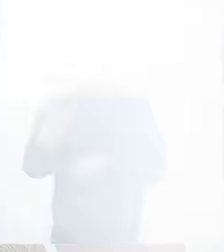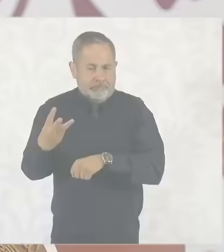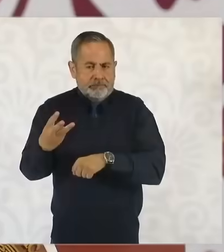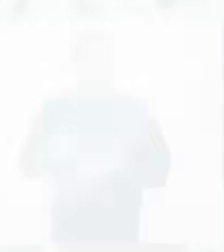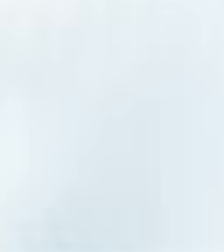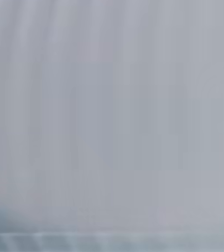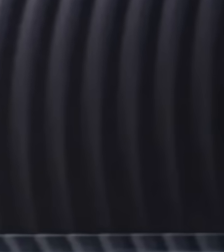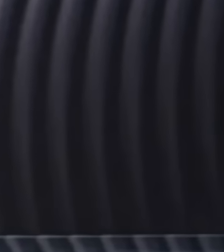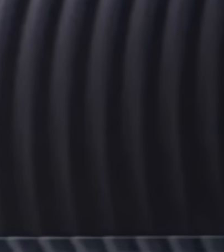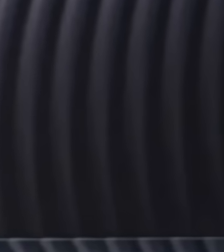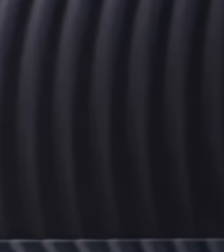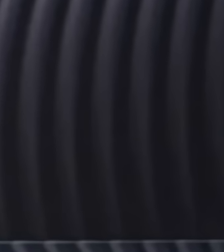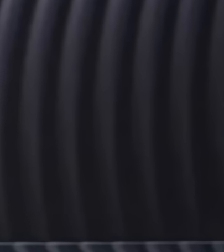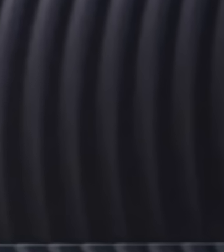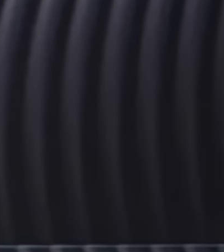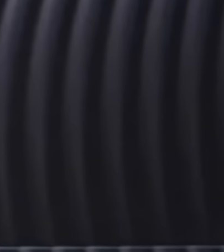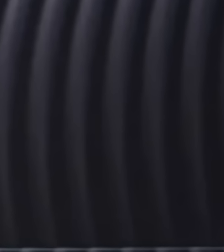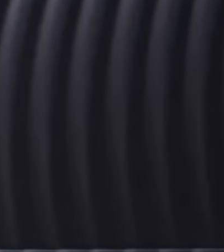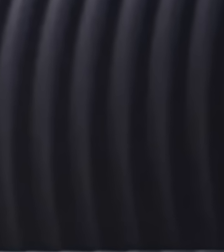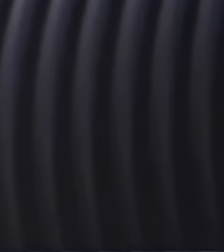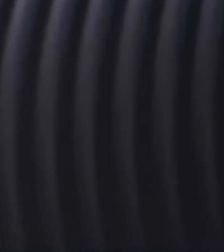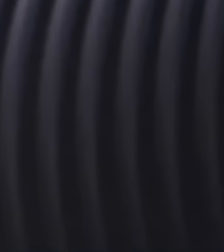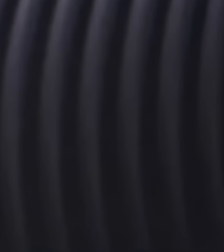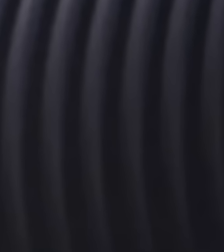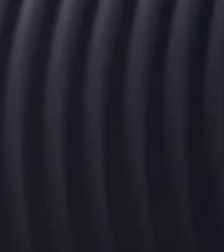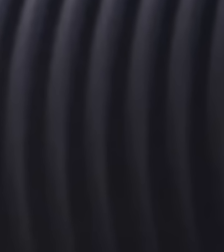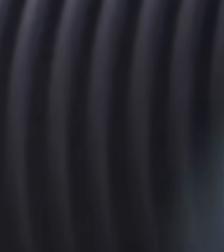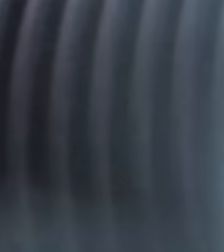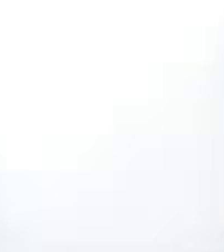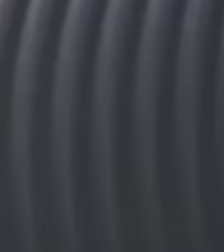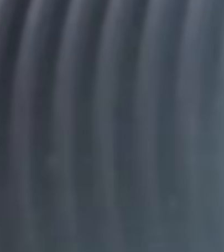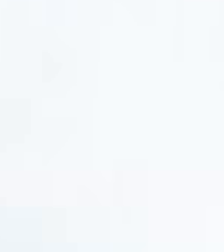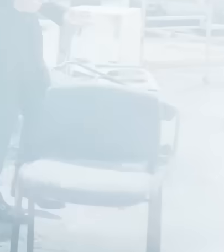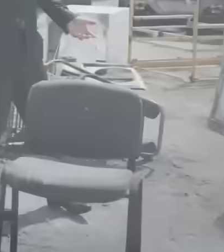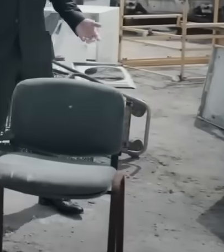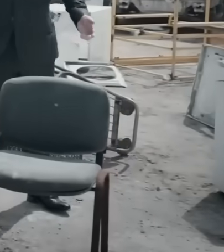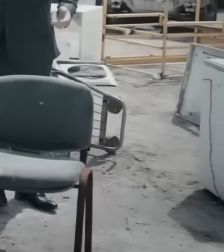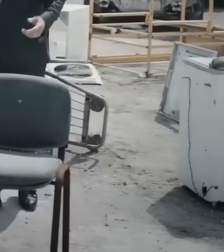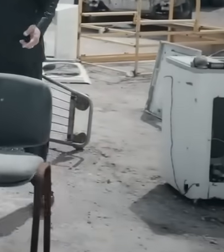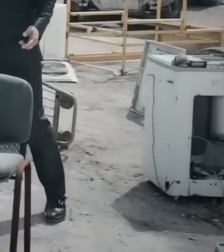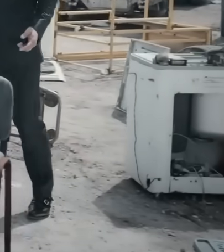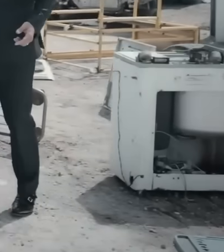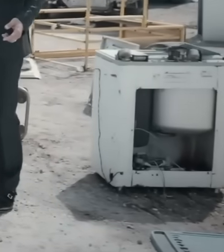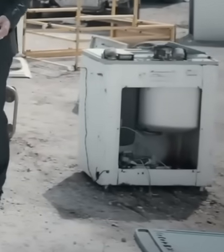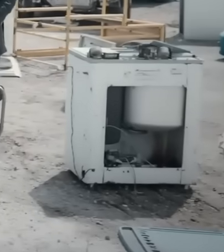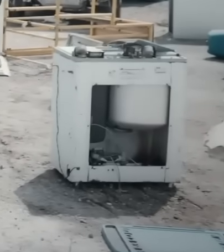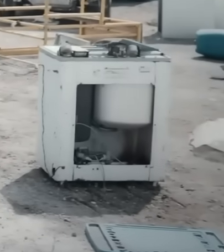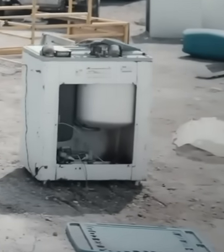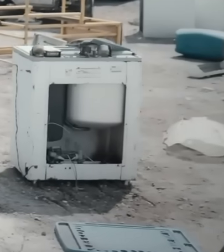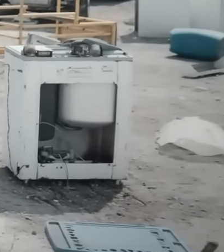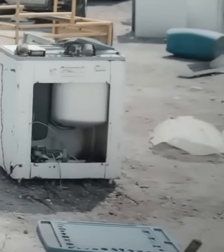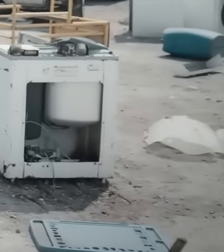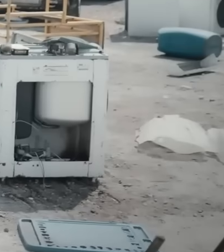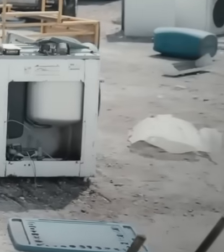Loret de Mola quien es conductor en latinos quien también se le atribuyen acciones fuera de lo común